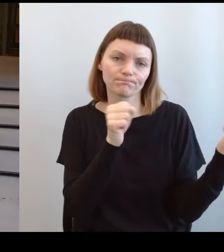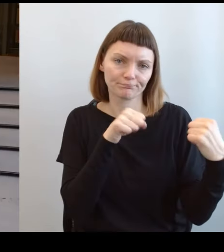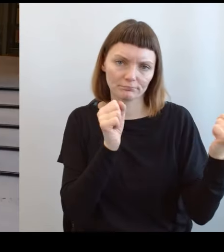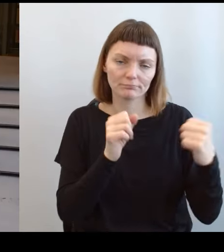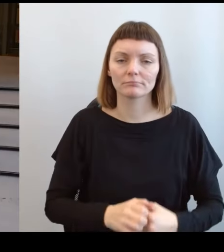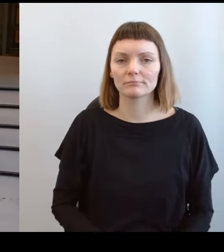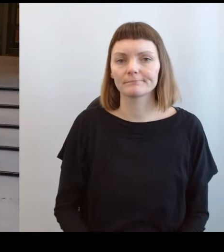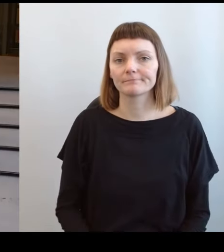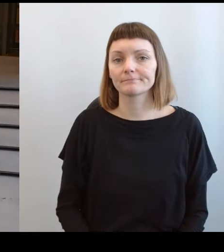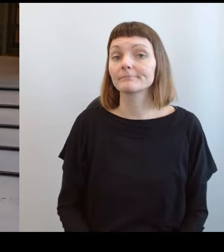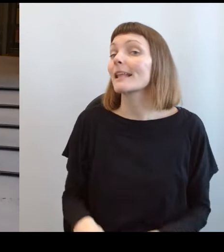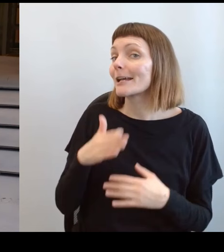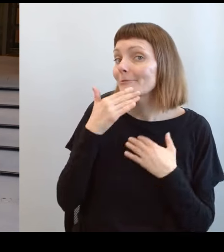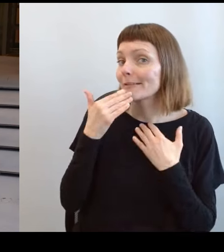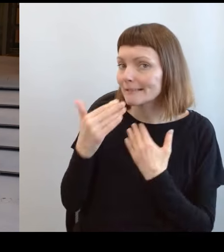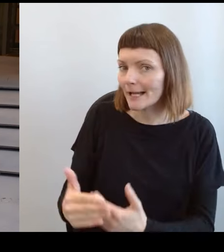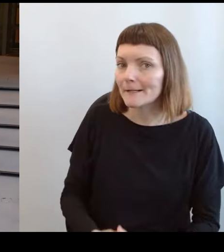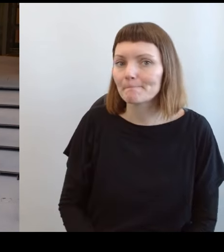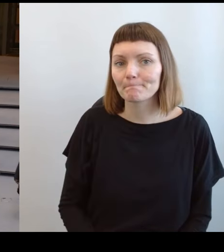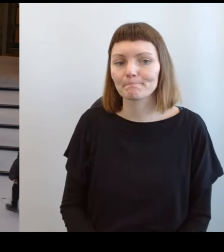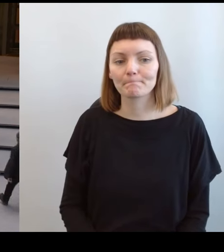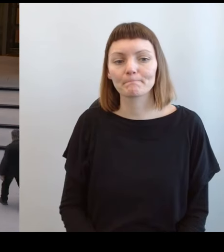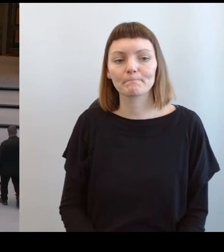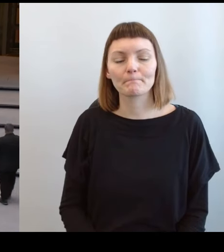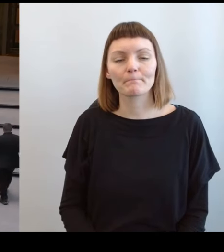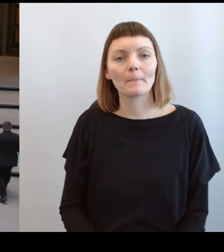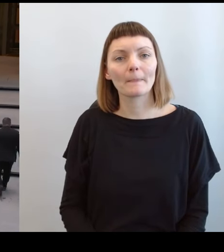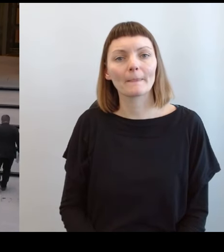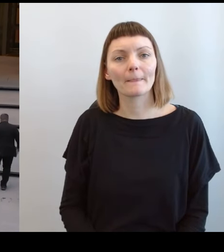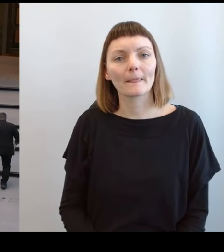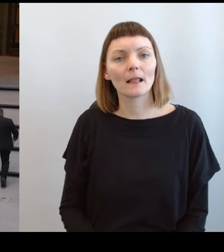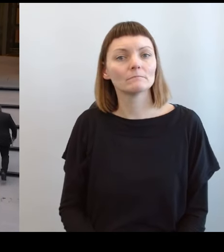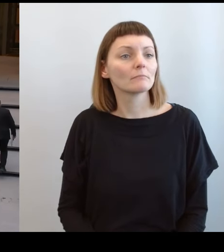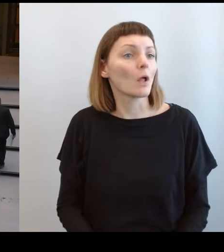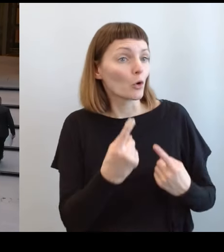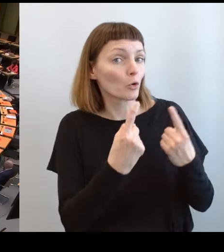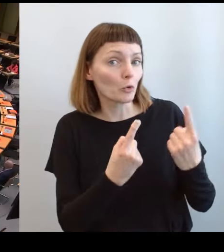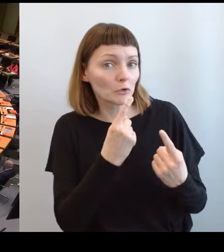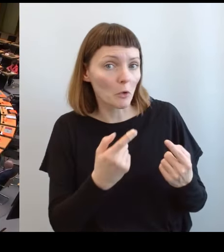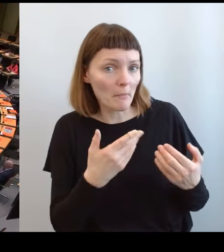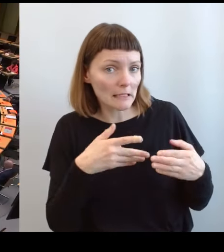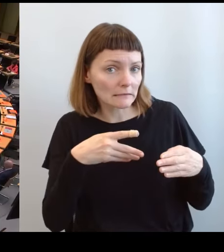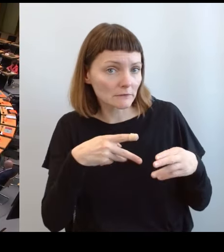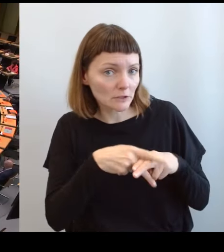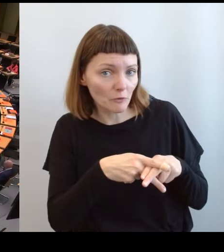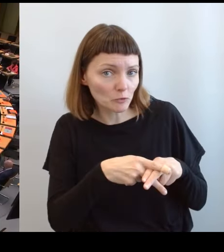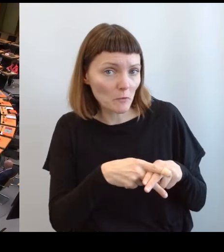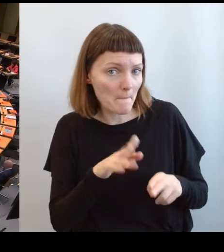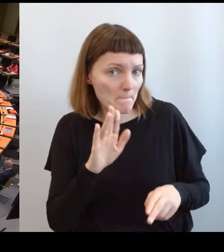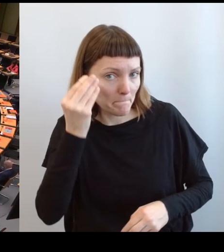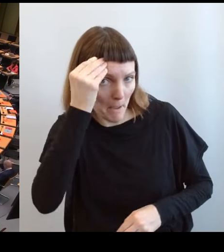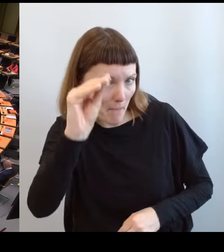Kollegen Schwarz um eine Zwischenbemerkung gebeten. Dem soll jetzt so sein. Bitte sehr, Herr Kollege.